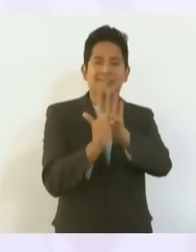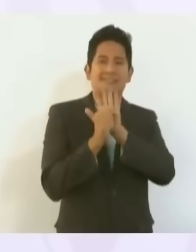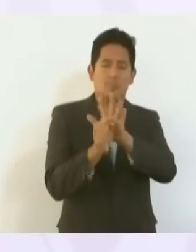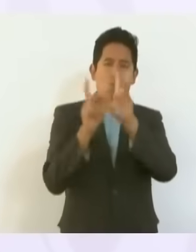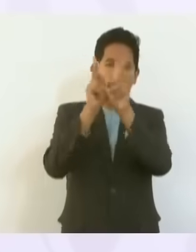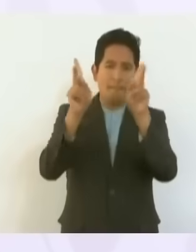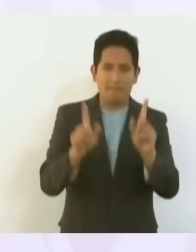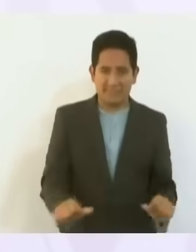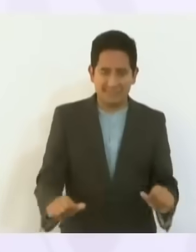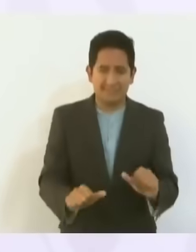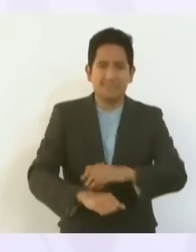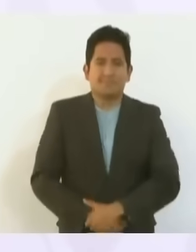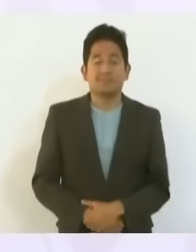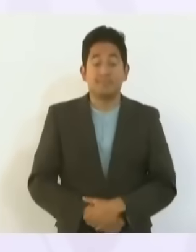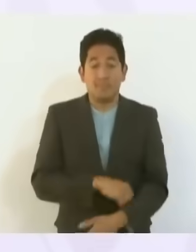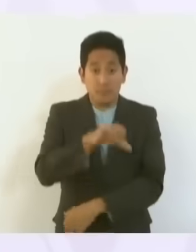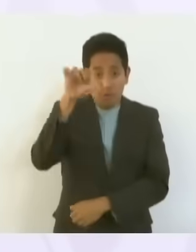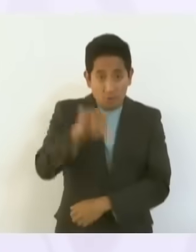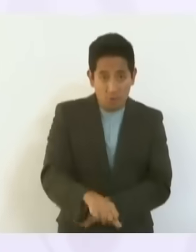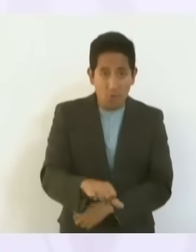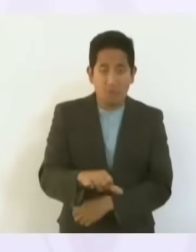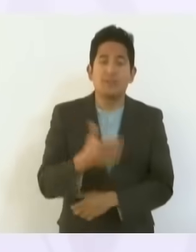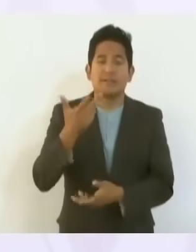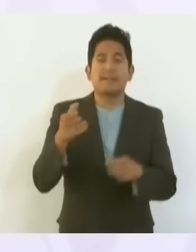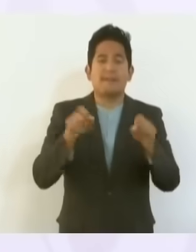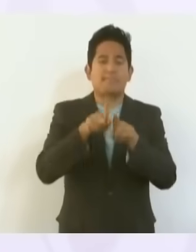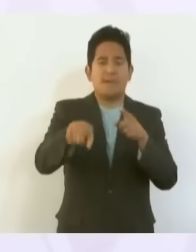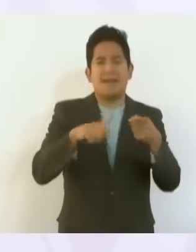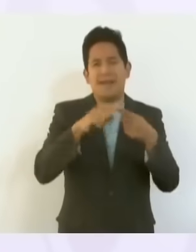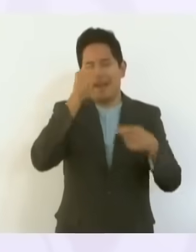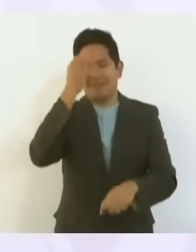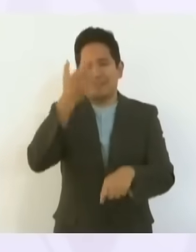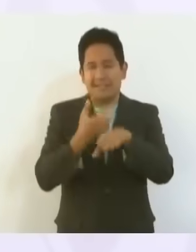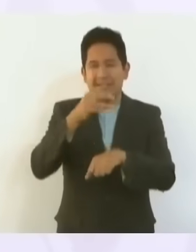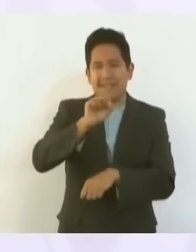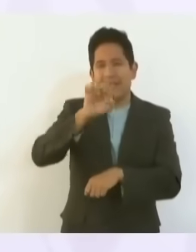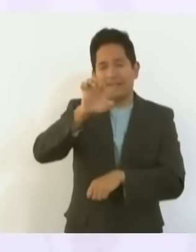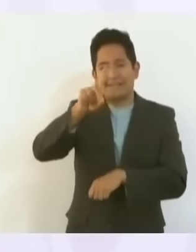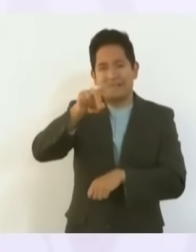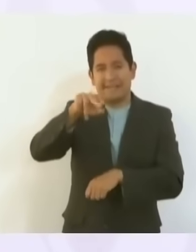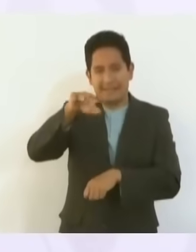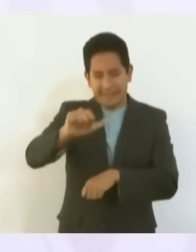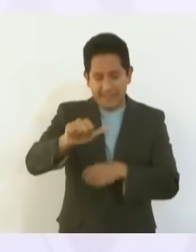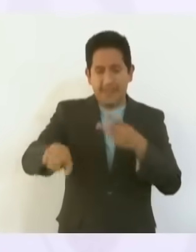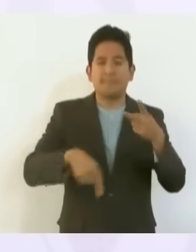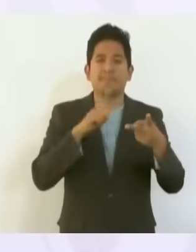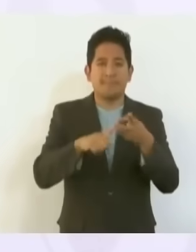Hoy nuestro agradecimiento a la Secretaría de la Defensa Nacional y al compromiso también de